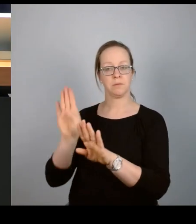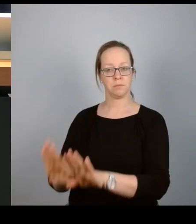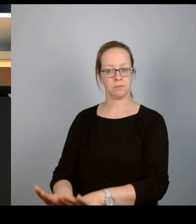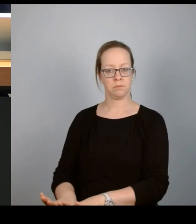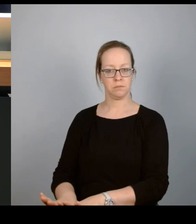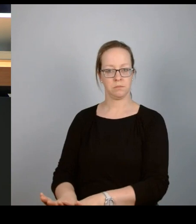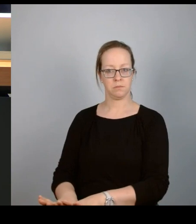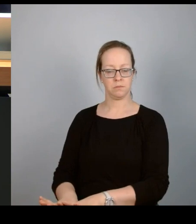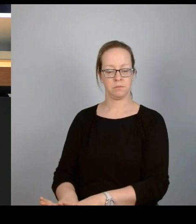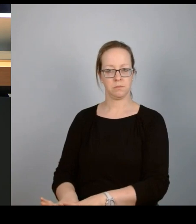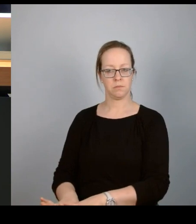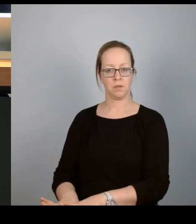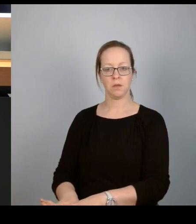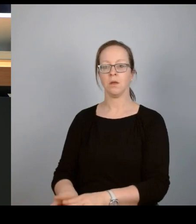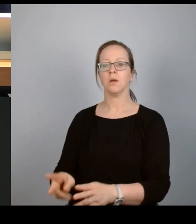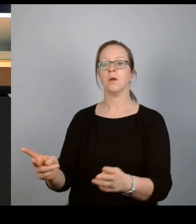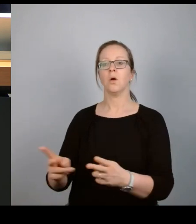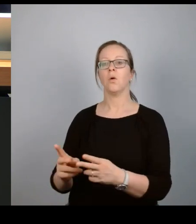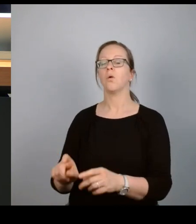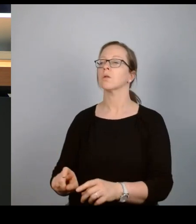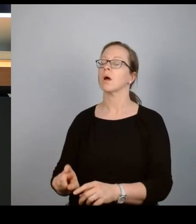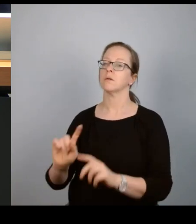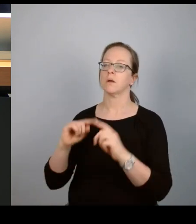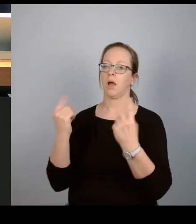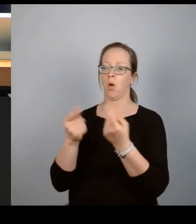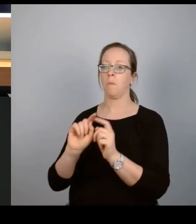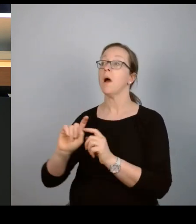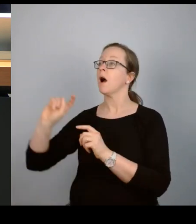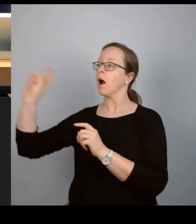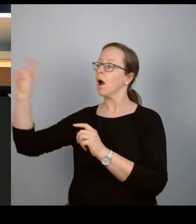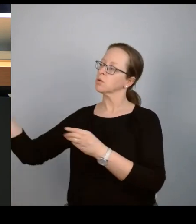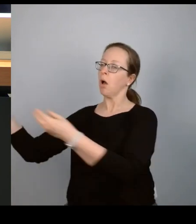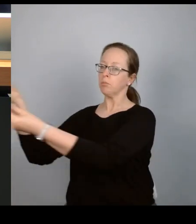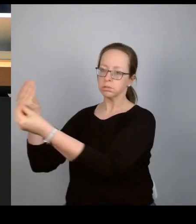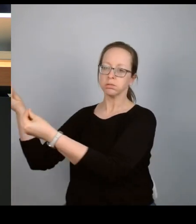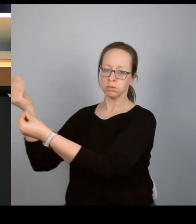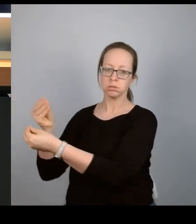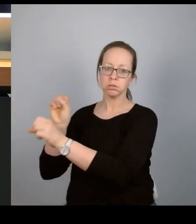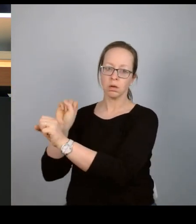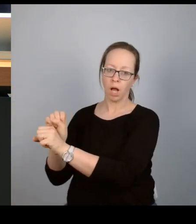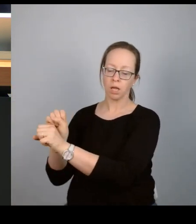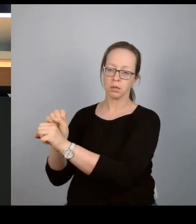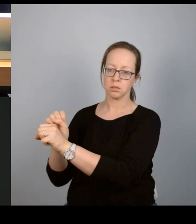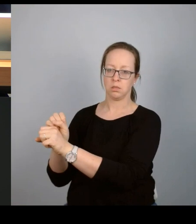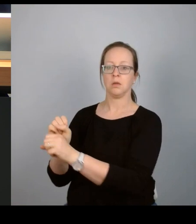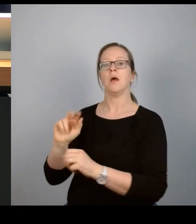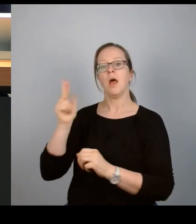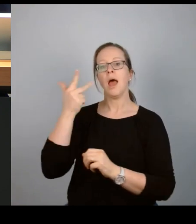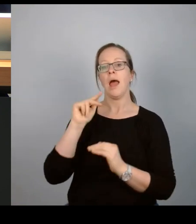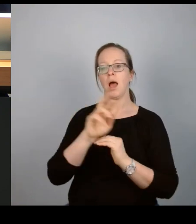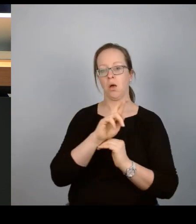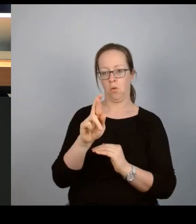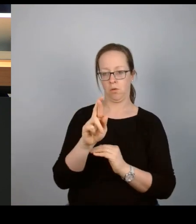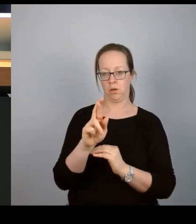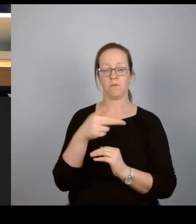(Rednerwechsel) Vielen Dank, Frau Präsidentin, meine sehr geehrten Damen und Herren, ich finde zumindest gut, dass jetzt wieder ein bisschen mehr Aufmerksamkeit vielleicht zum